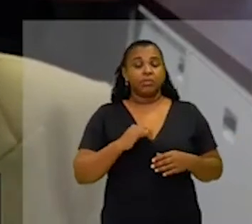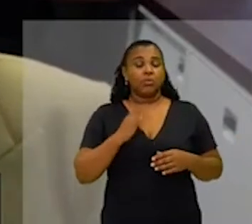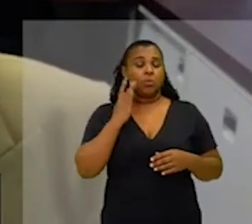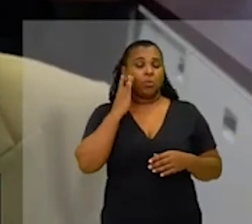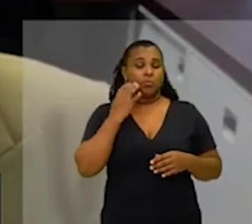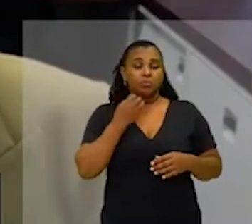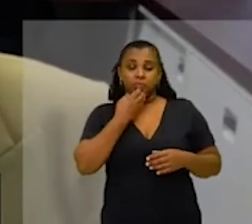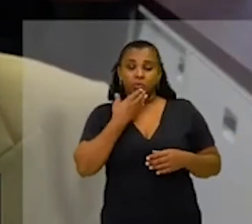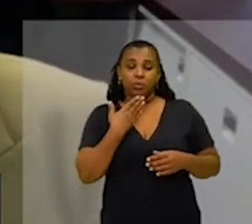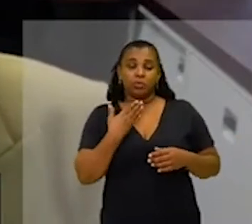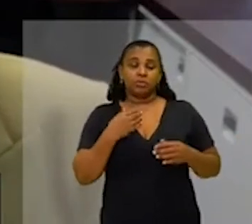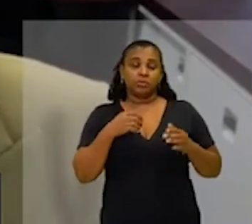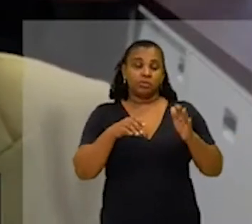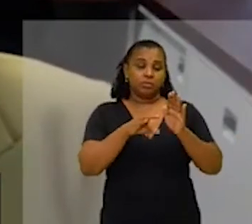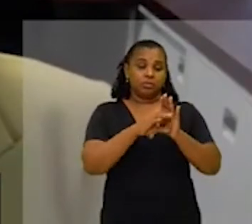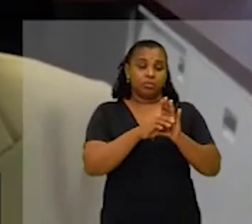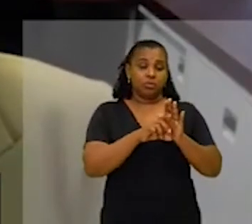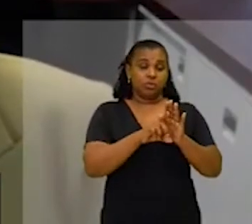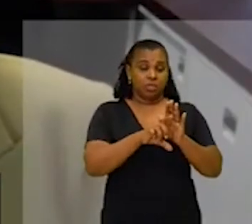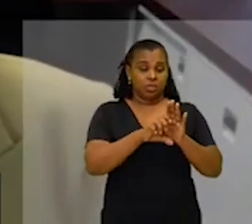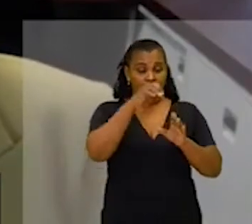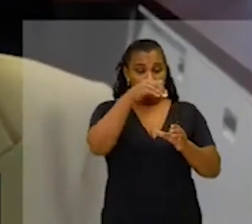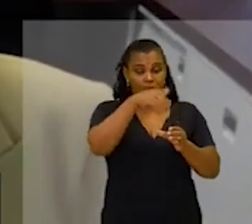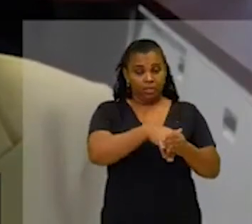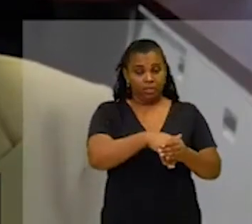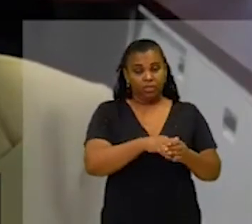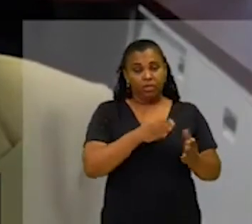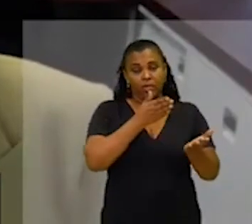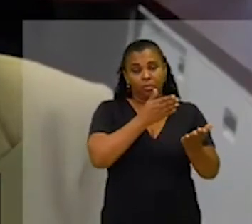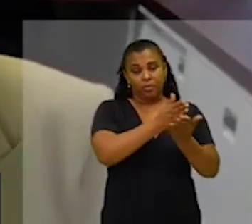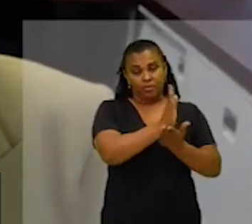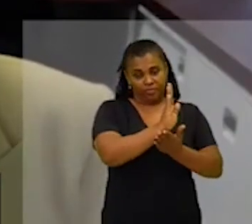aprovado em cima do sistema para tentar essas novas ferramentas e ao que a justiça eleitoral